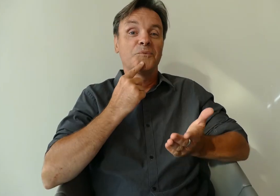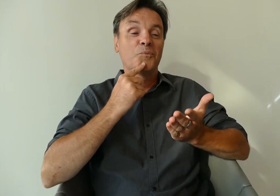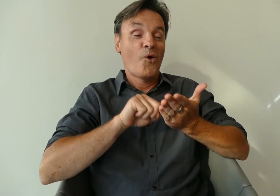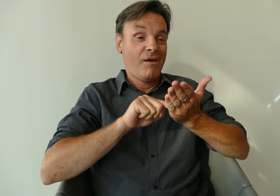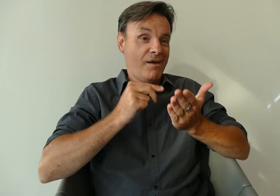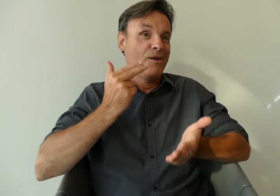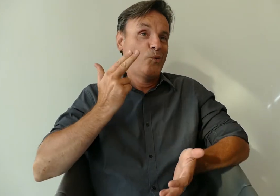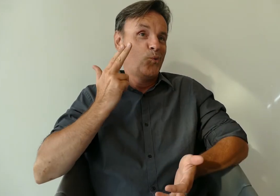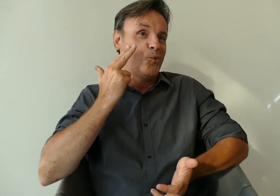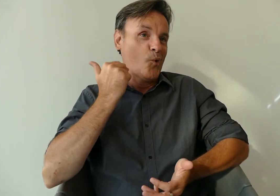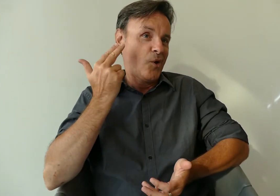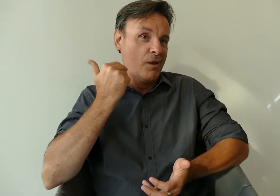Je préfère Laurent Clerc